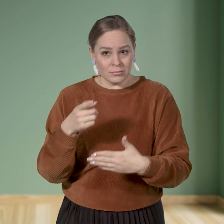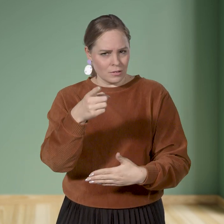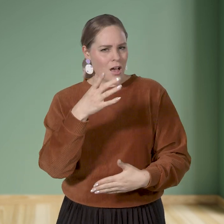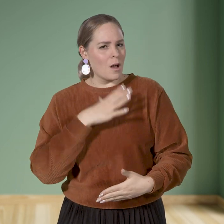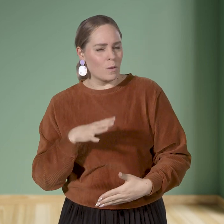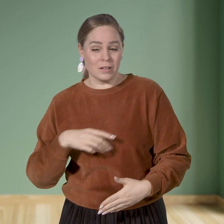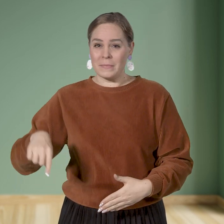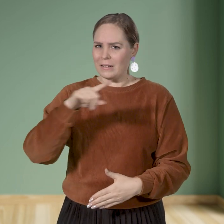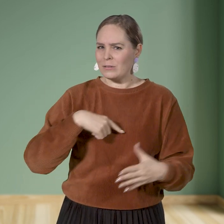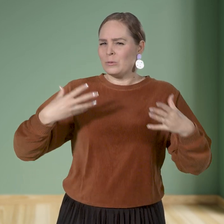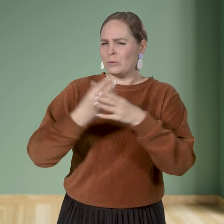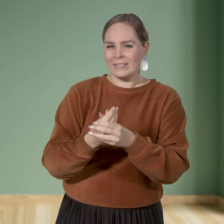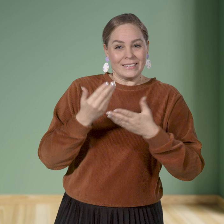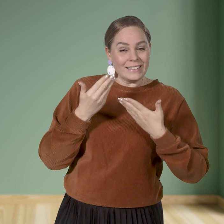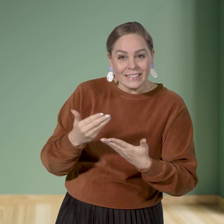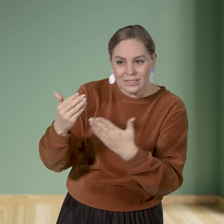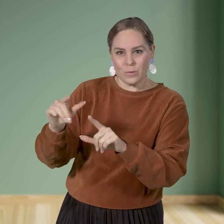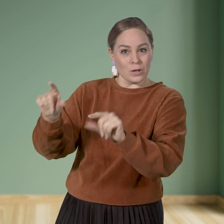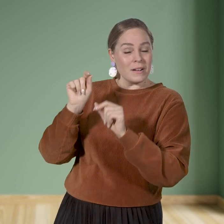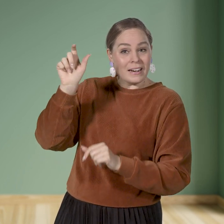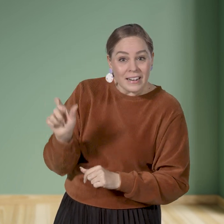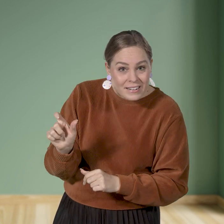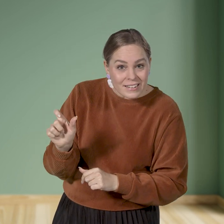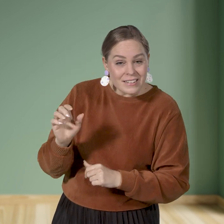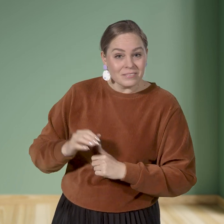ja haluat kiittää ja huomioida häntä meidän kanssamme.